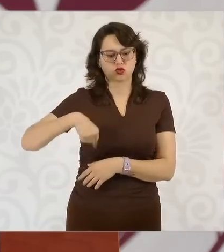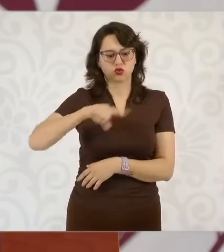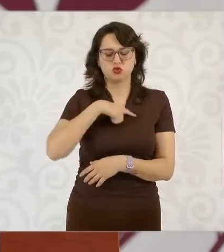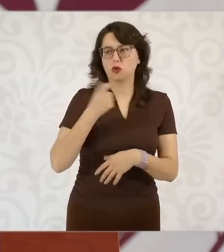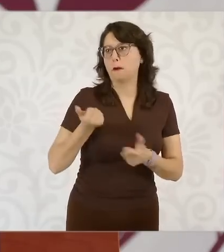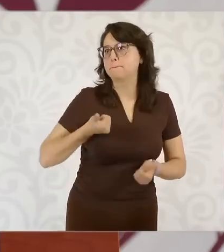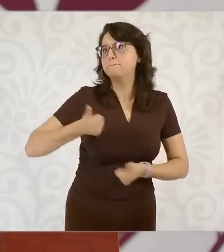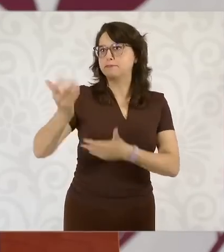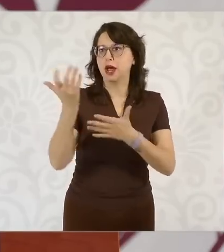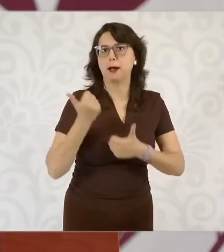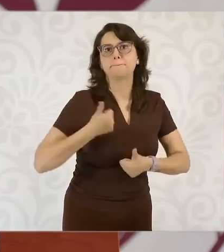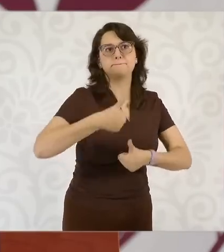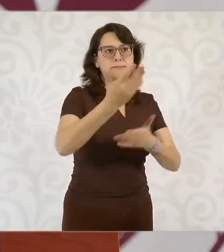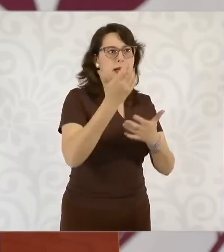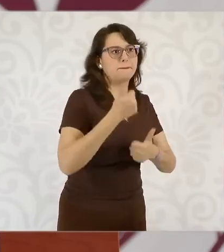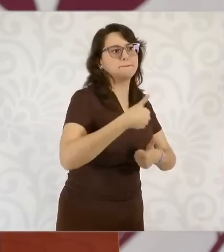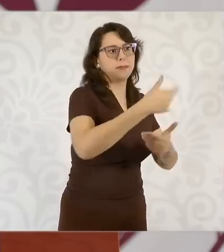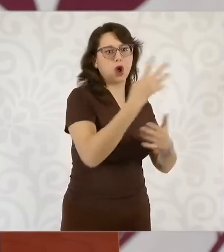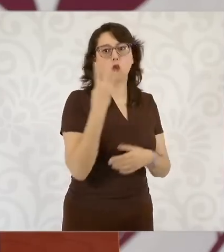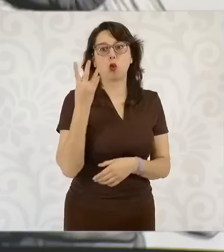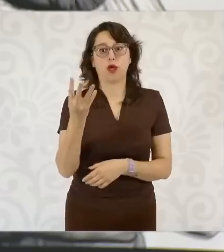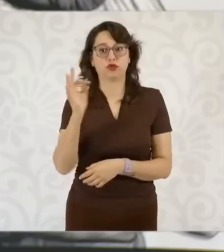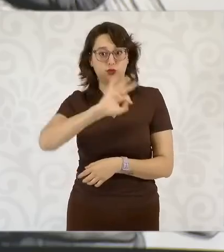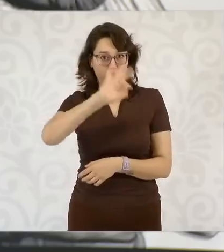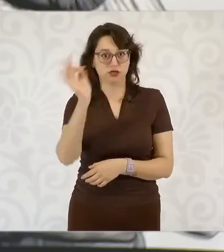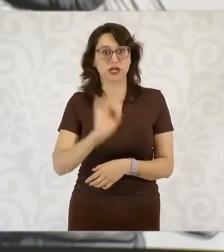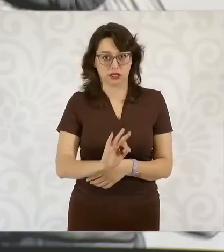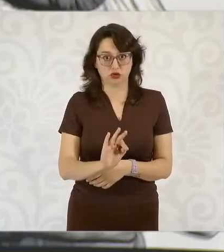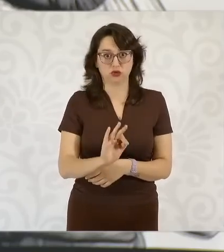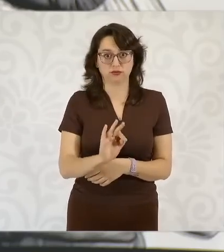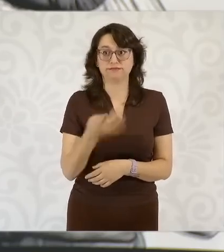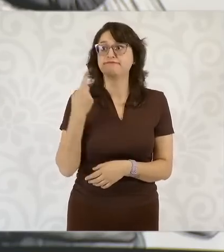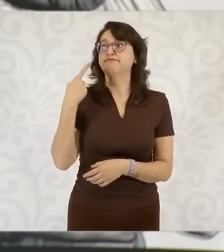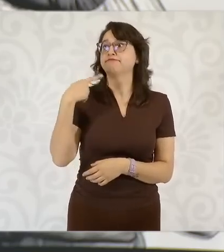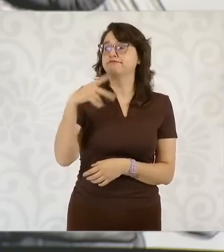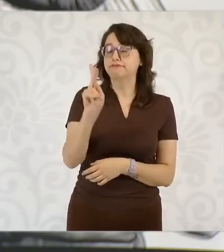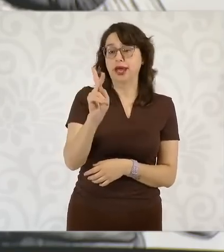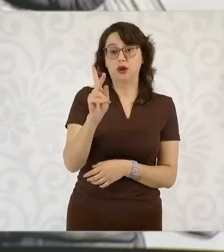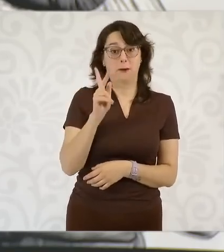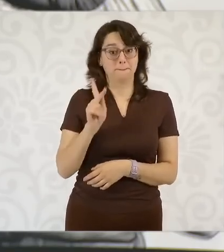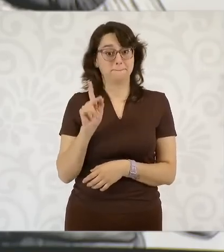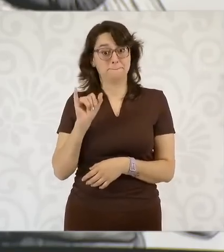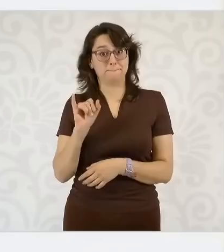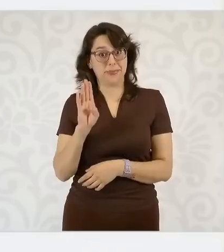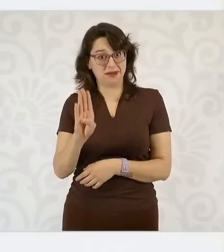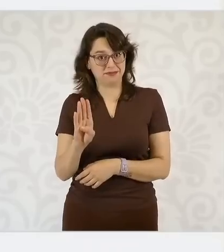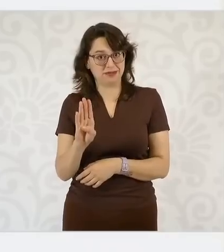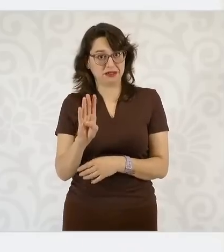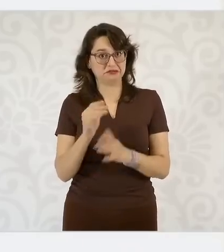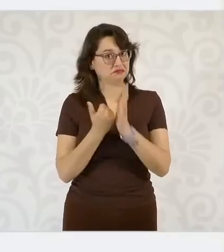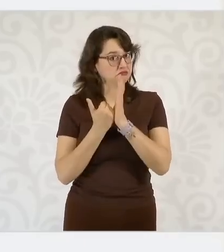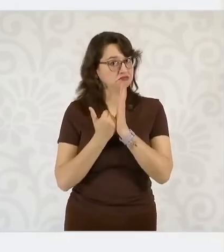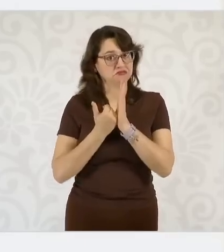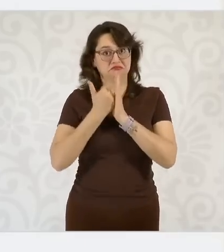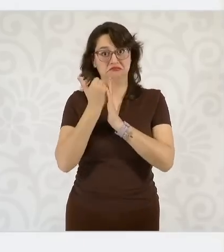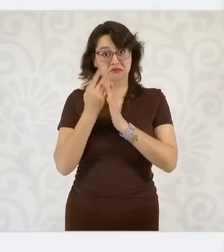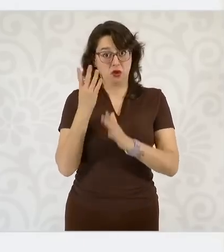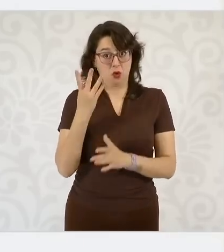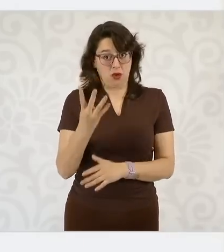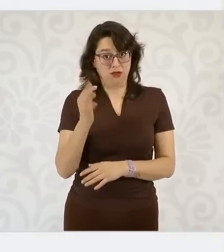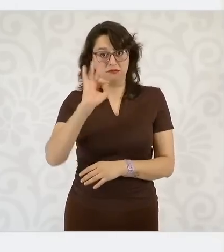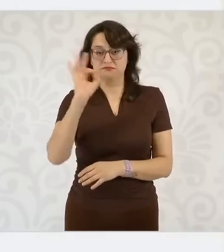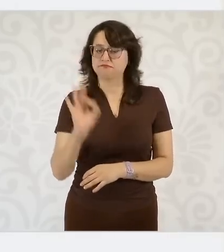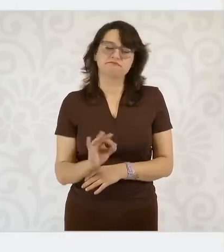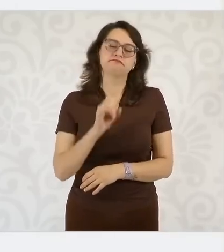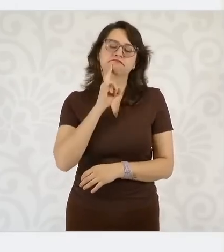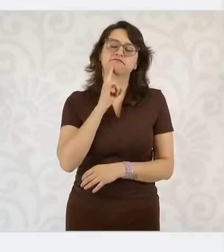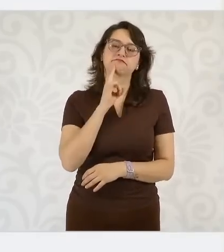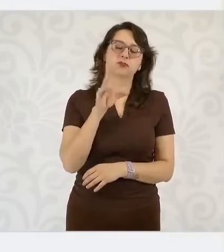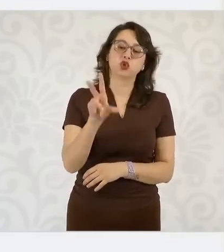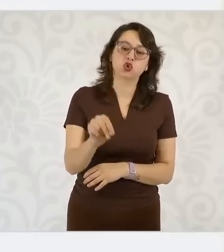nuestro pib no creció al en ese porcentaje Por qué razón uno porque muchas son empresas